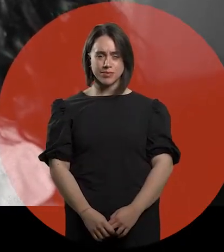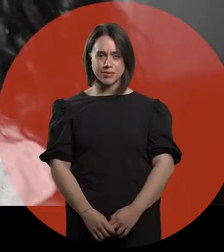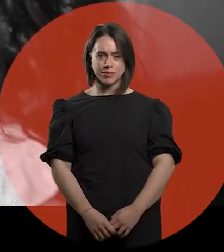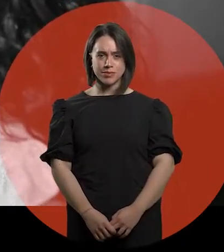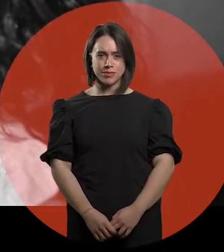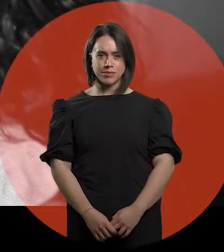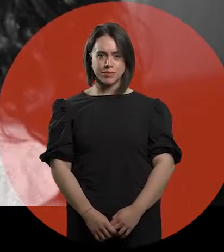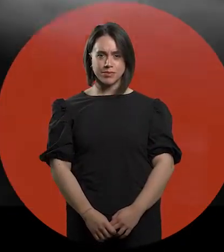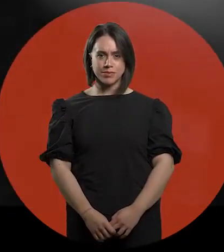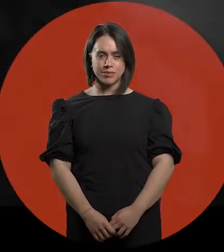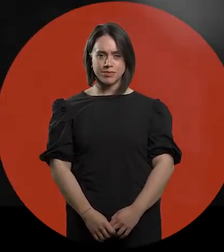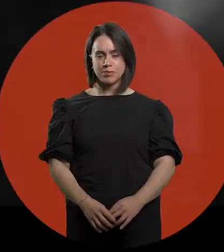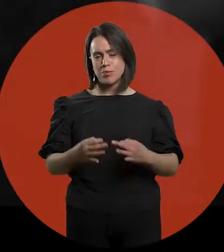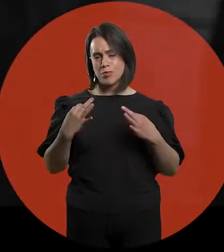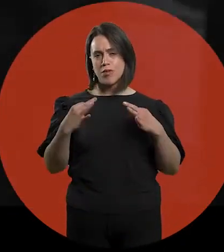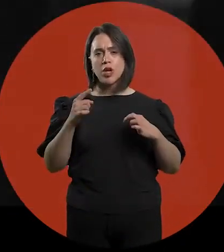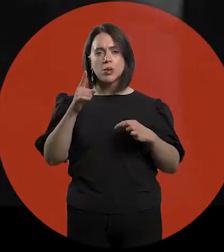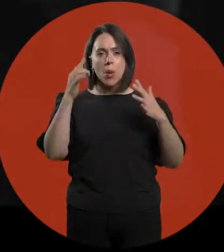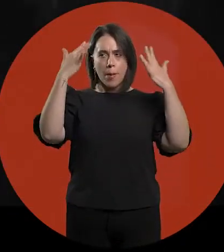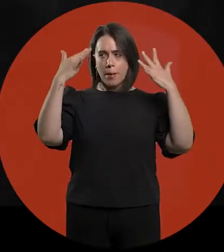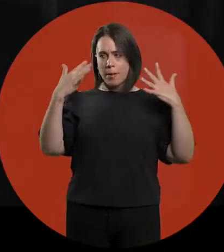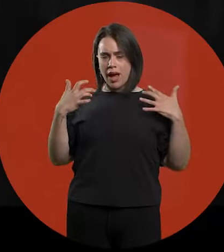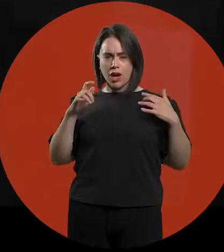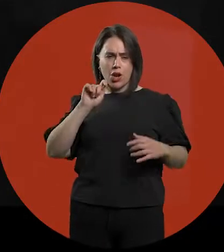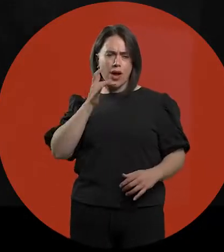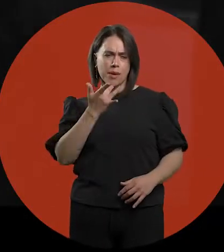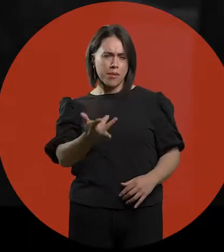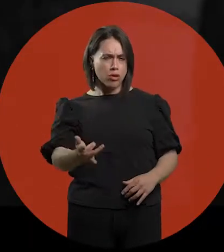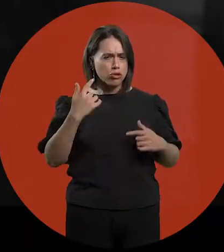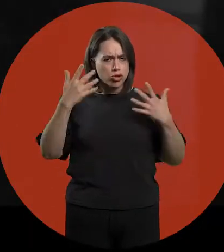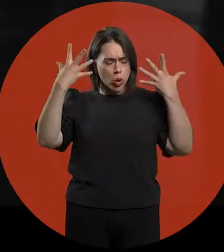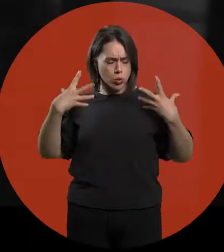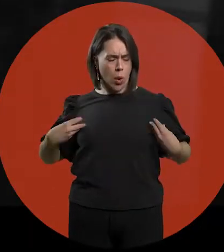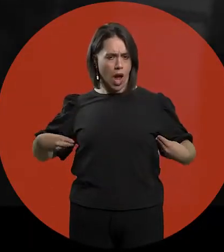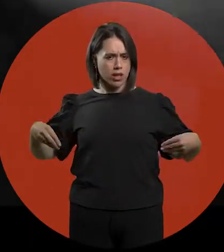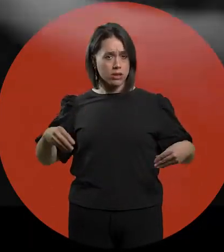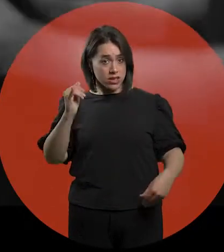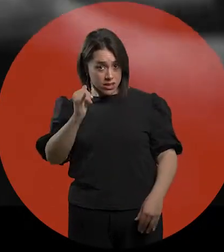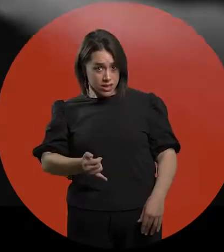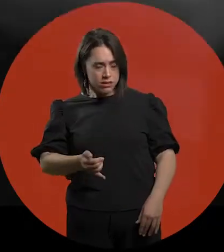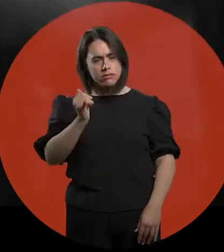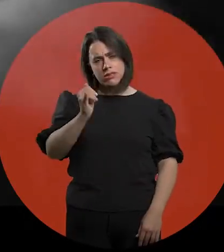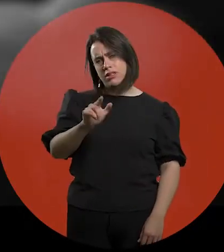Eso. Tenés un pelo tan lindo que yo lo mandaría suelto. ¿Decís? Sí.